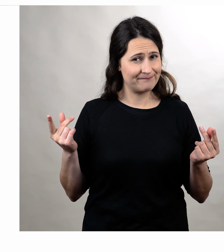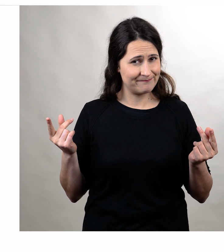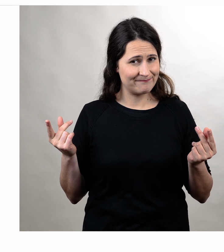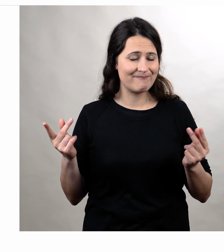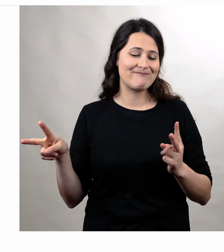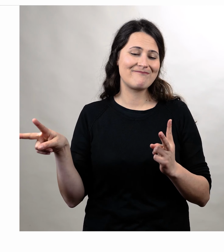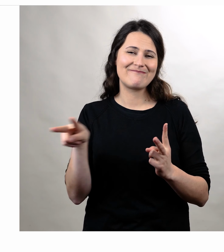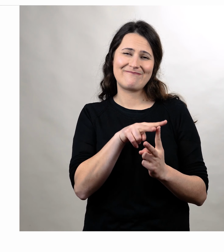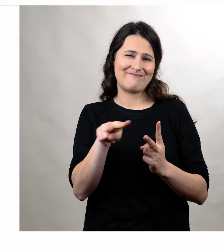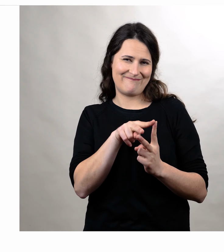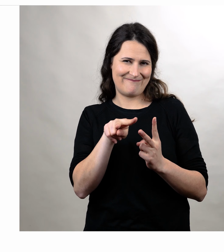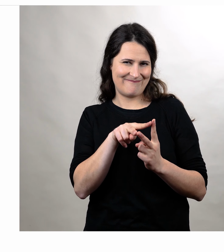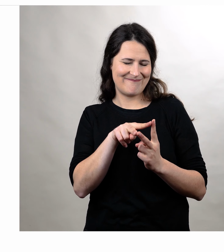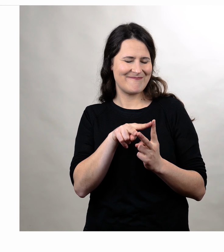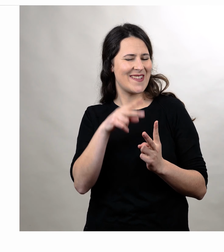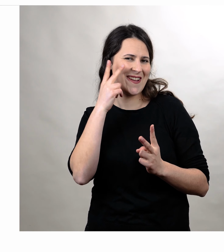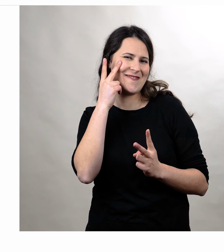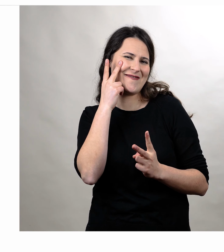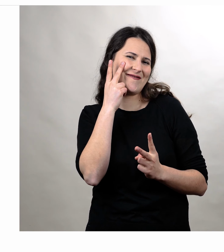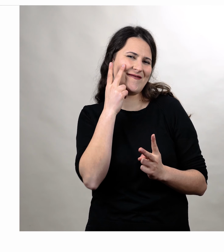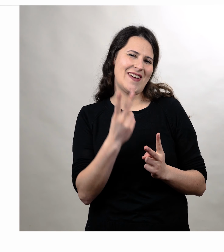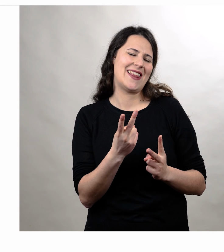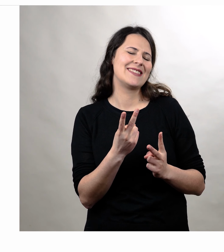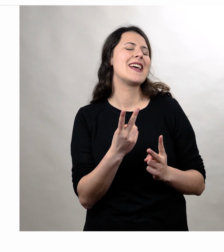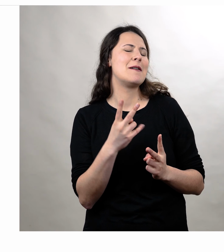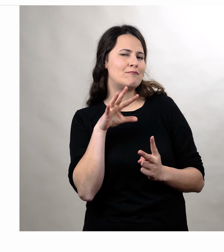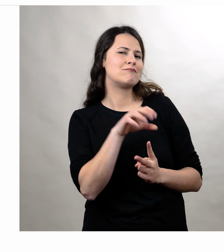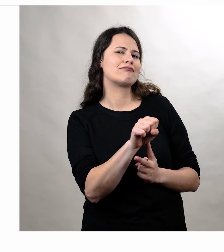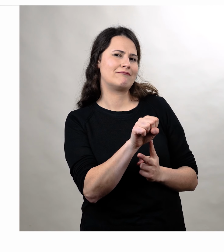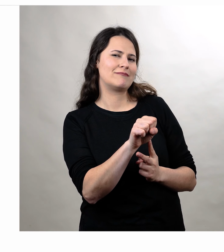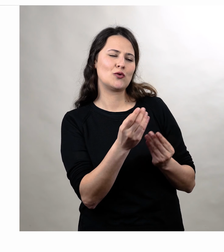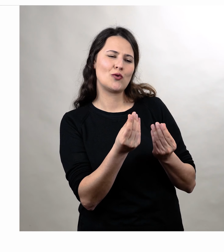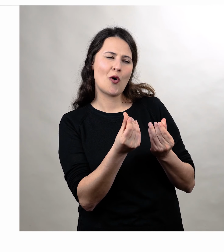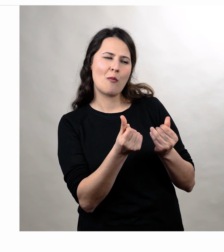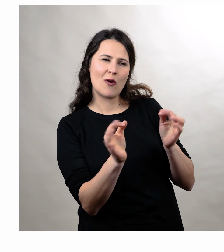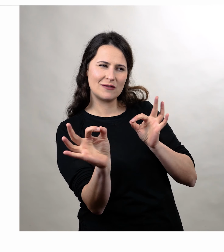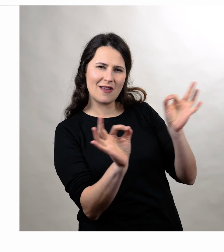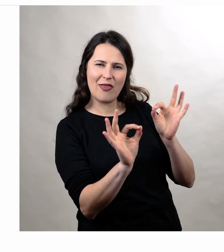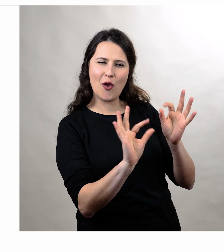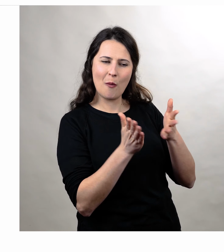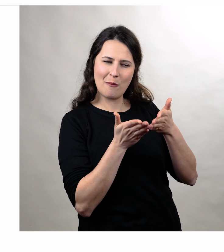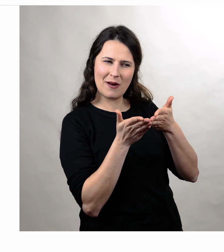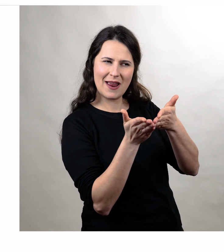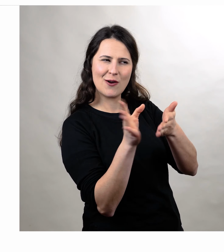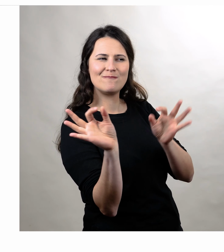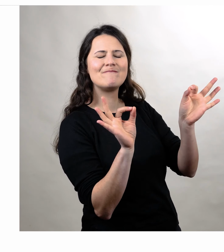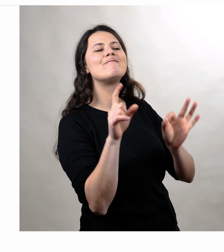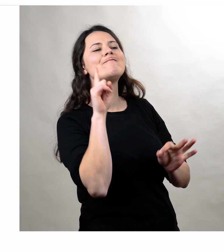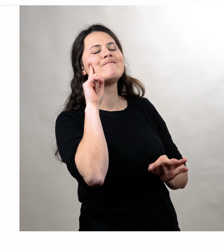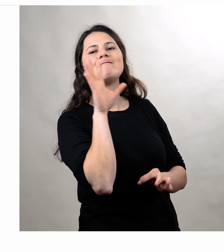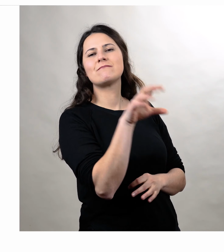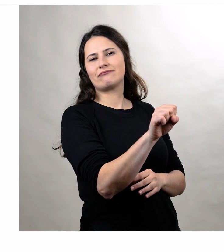Αυτοί οι δύο ρόλοι άλλωστε είναι εμφανείς στα ίδια τα πλοία.